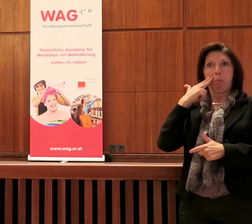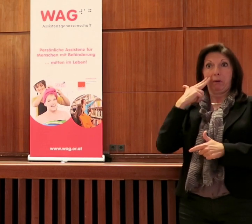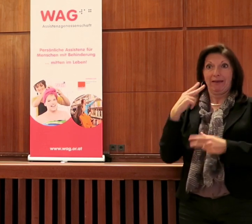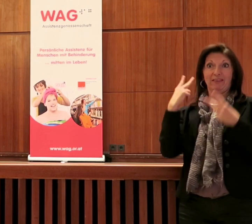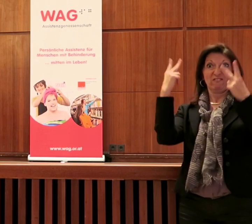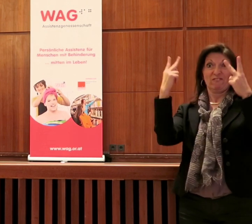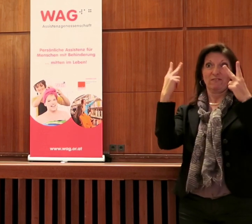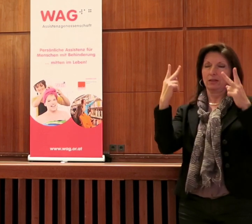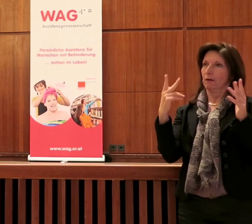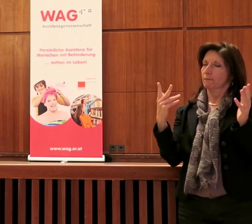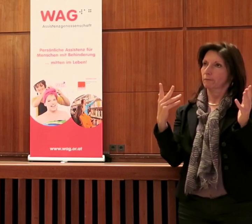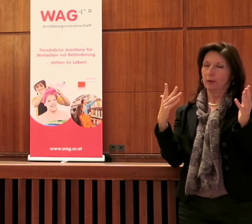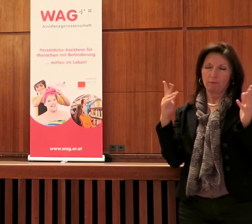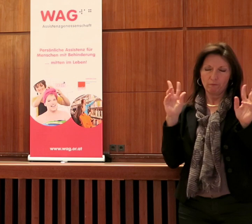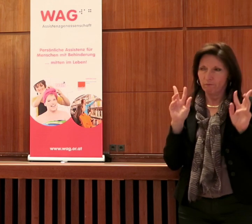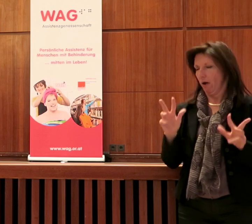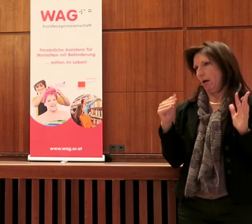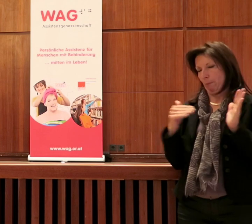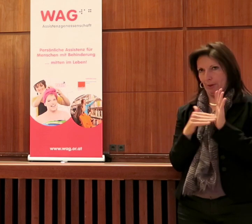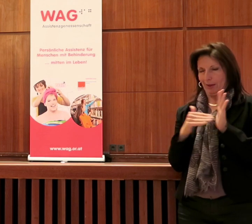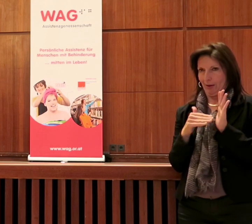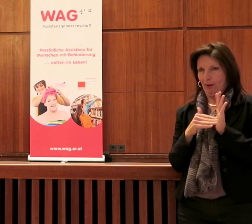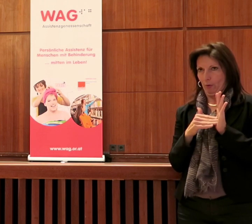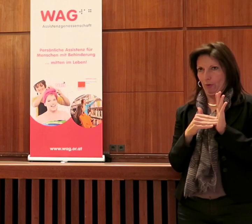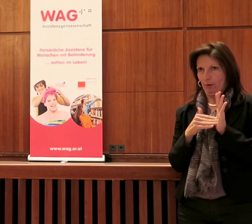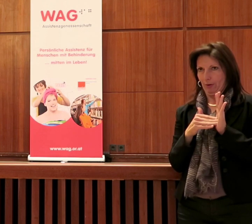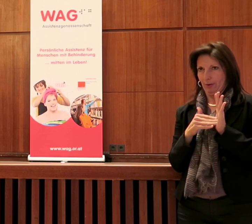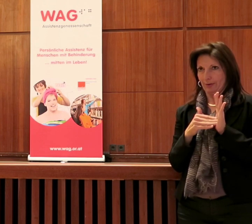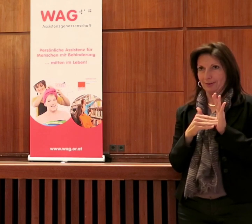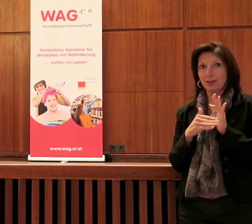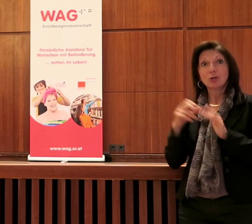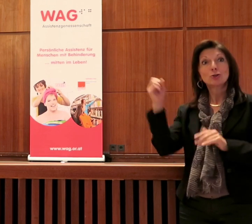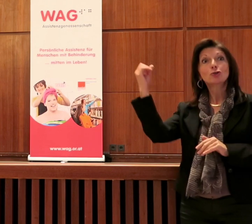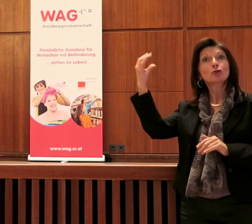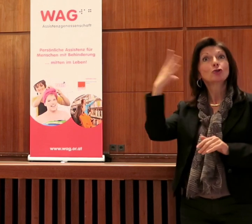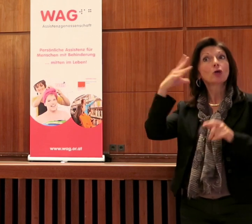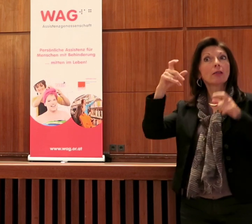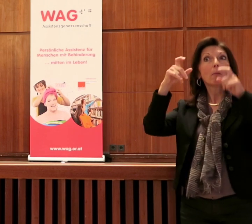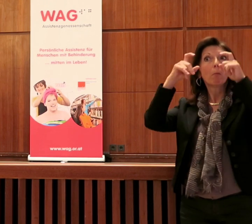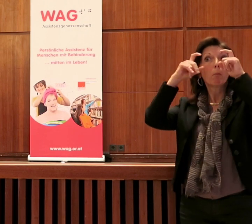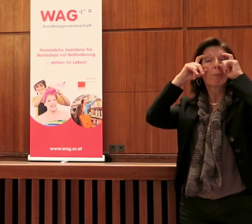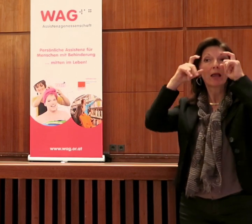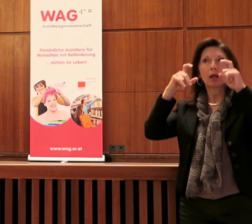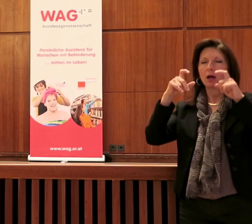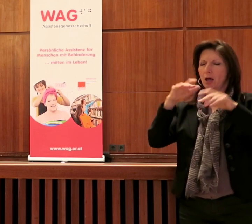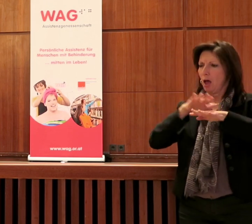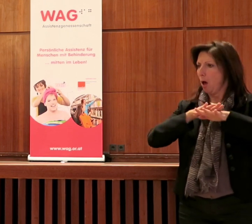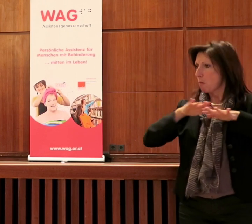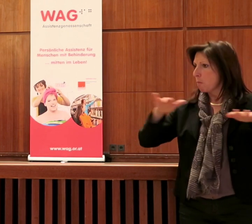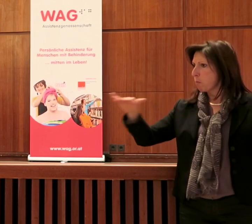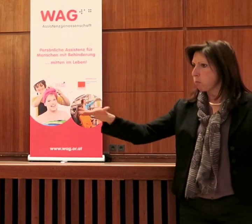was man unbedingt braucht... Sonnenbrille! Ein Blinder auf der Bühne ohne Sonnenbrille?